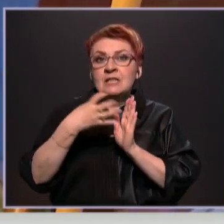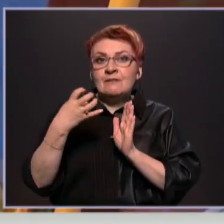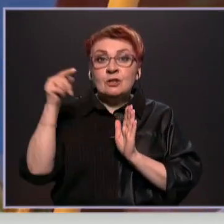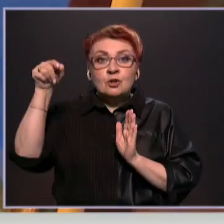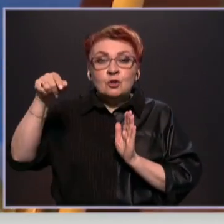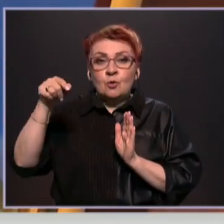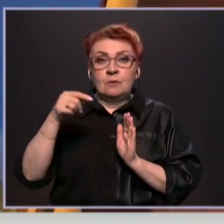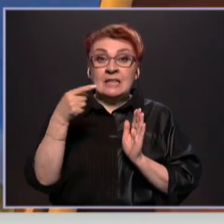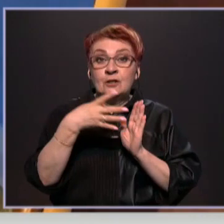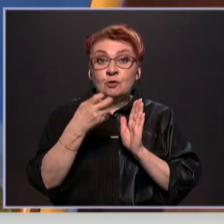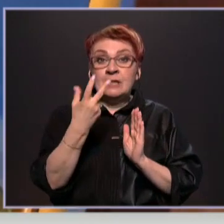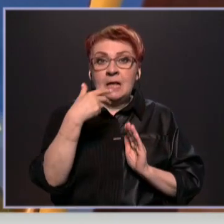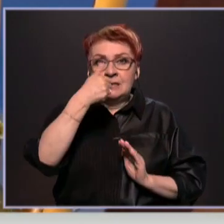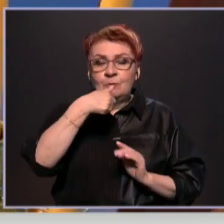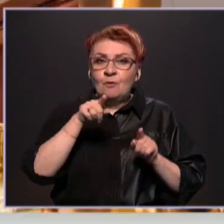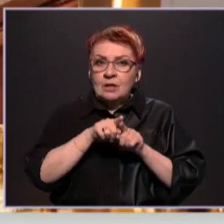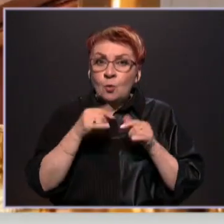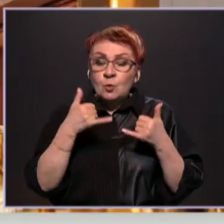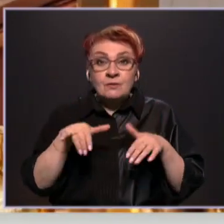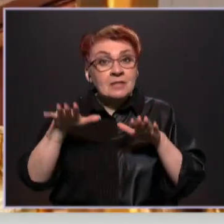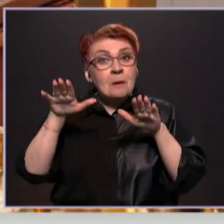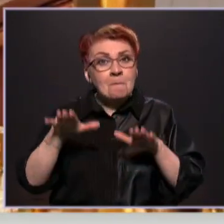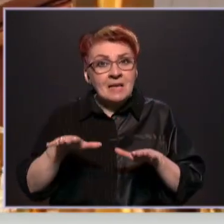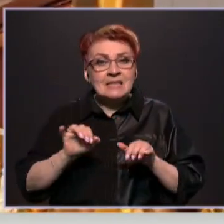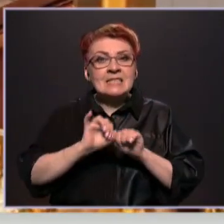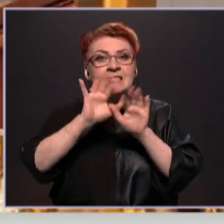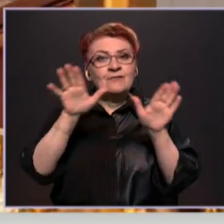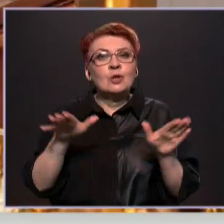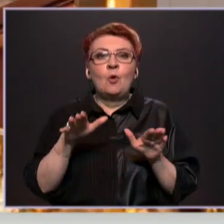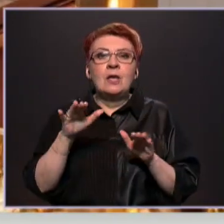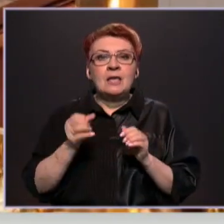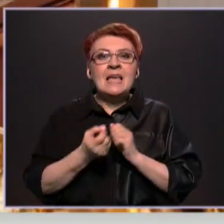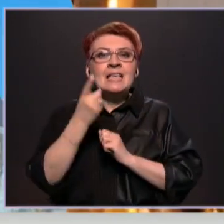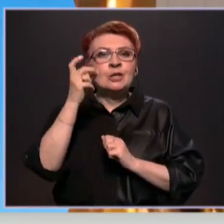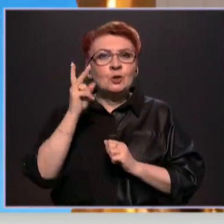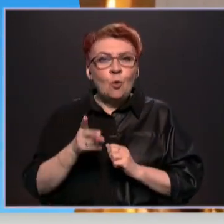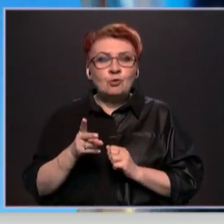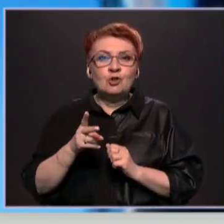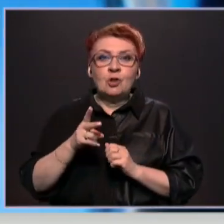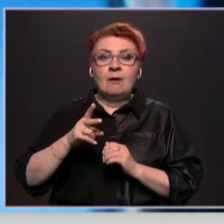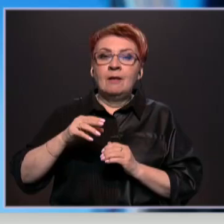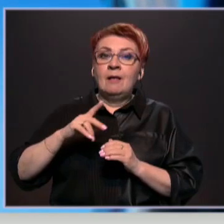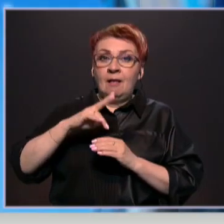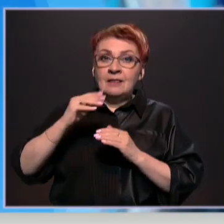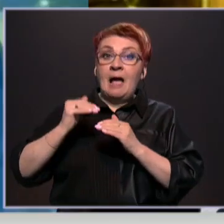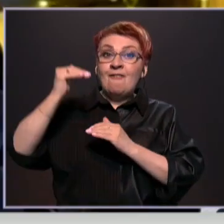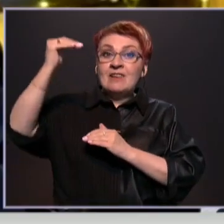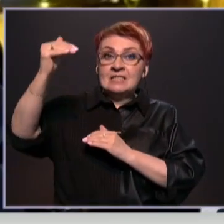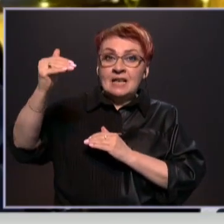году такой удивительное место с святым источником на высоте которую в свое время отбивали Наши